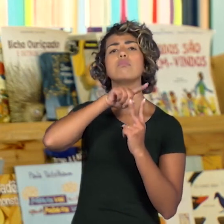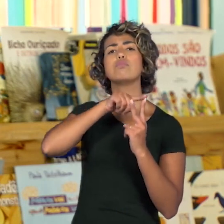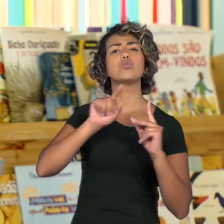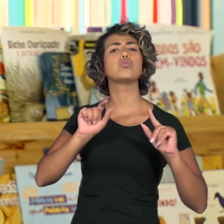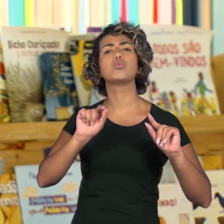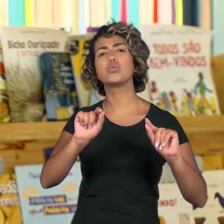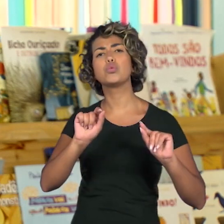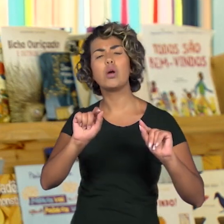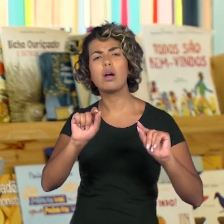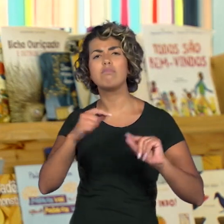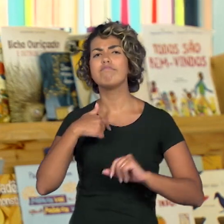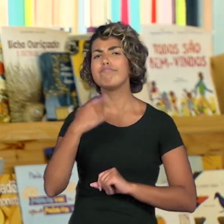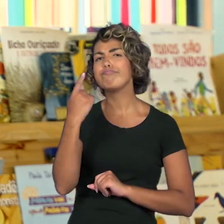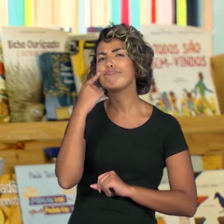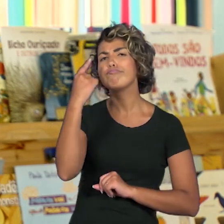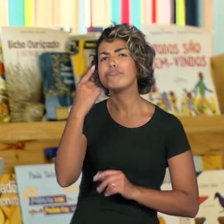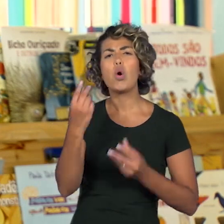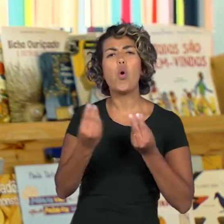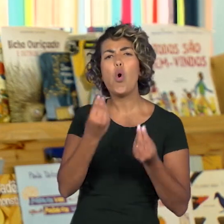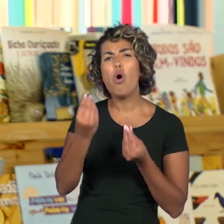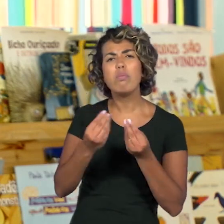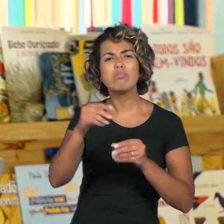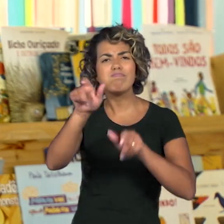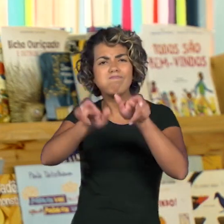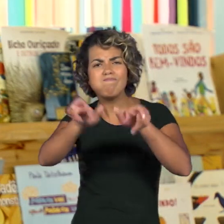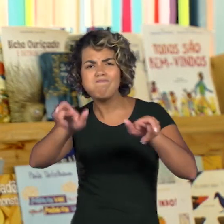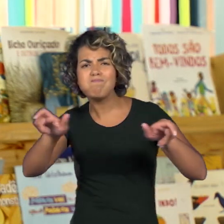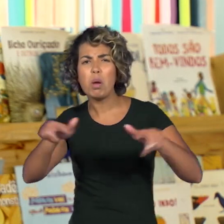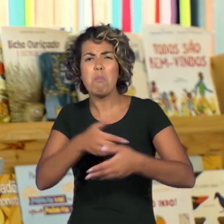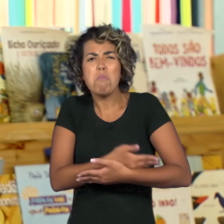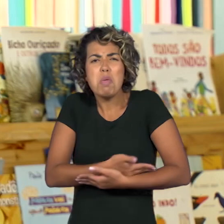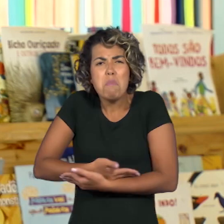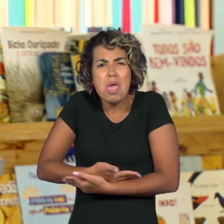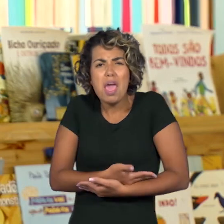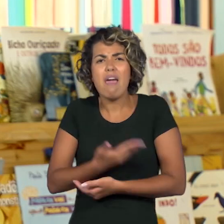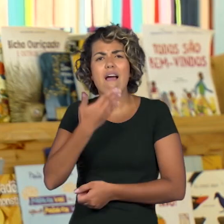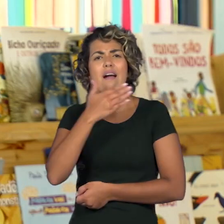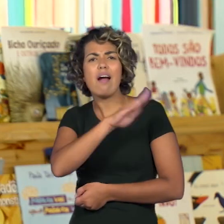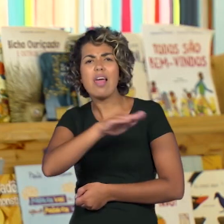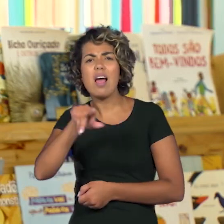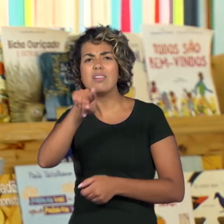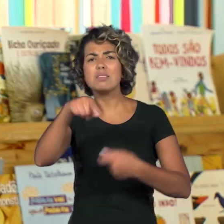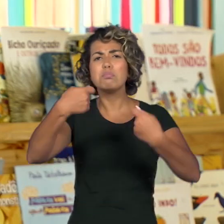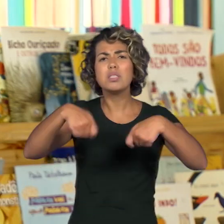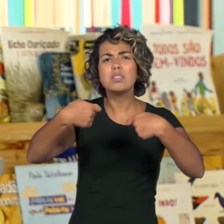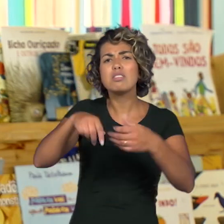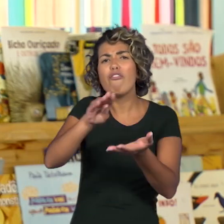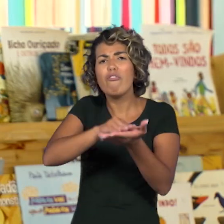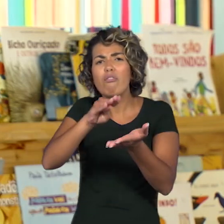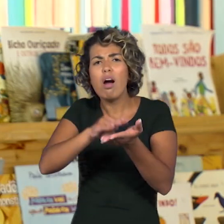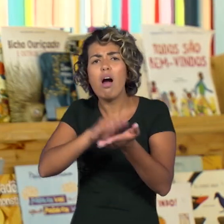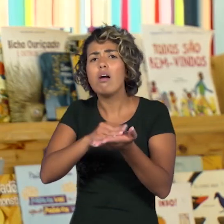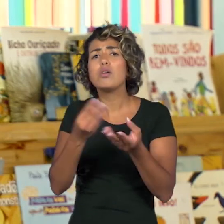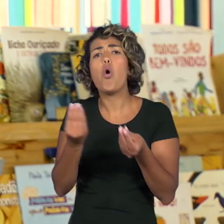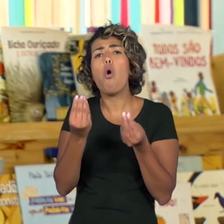QUAIS OS ESTUDOS SÃO IMPORTANTES PARA ATENDER AS NECESSIDADES DOS BEBÊS E DAS CRIANÇAS DA NOSSA UNIDADE EDUCACIONAL?